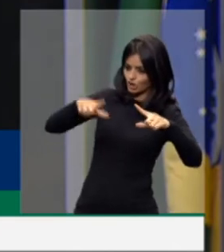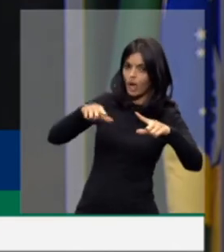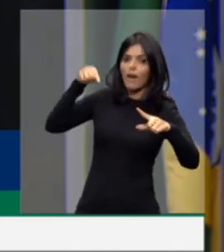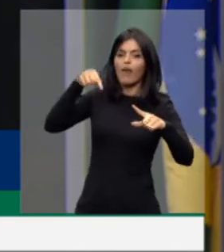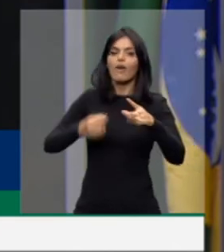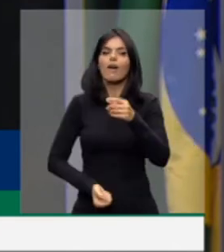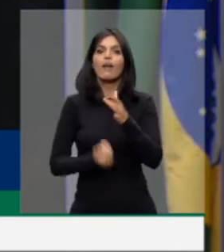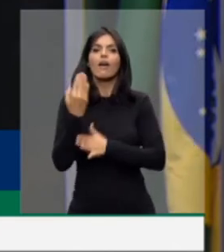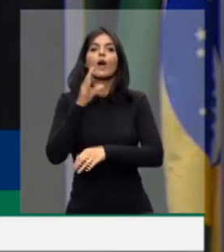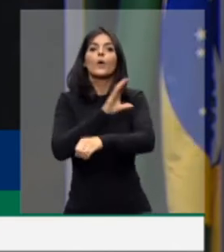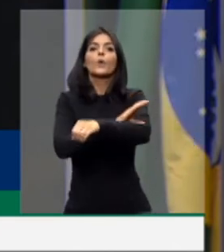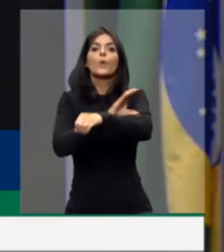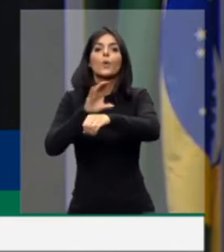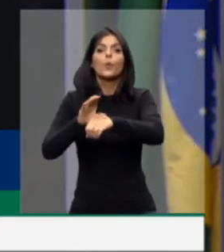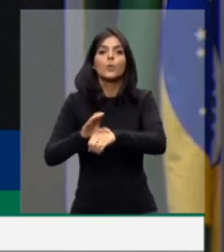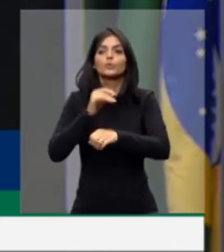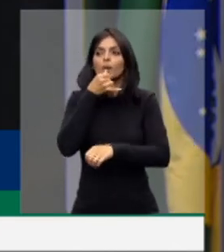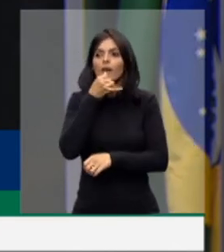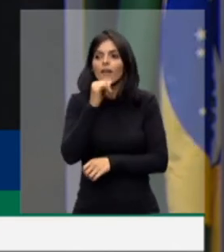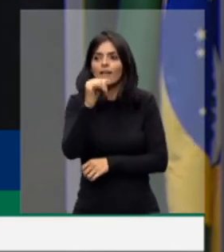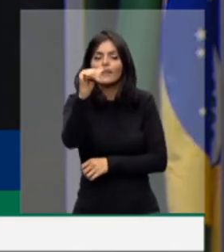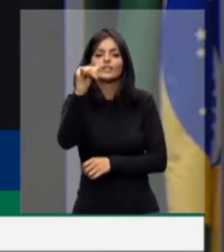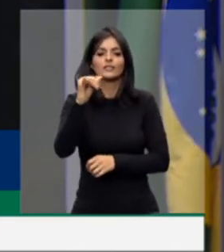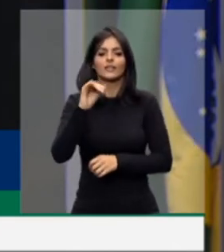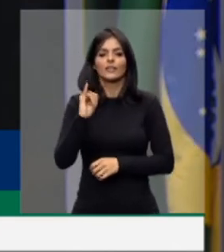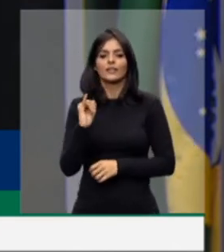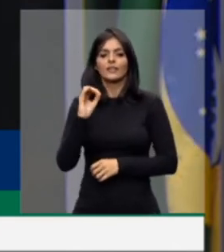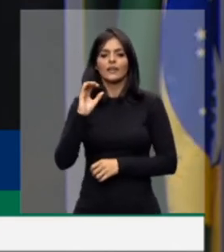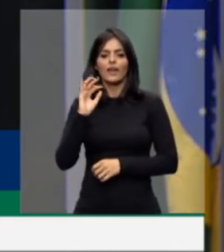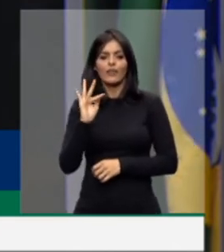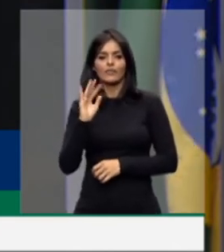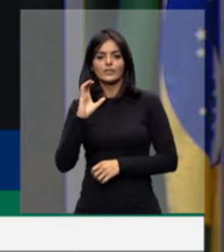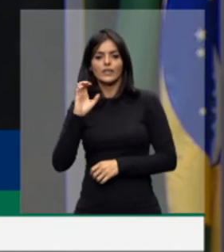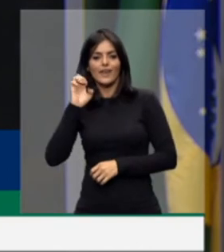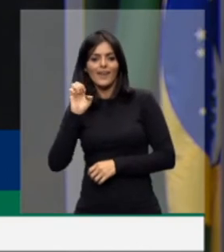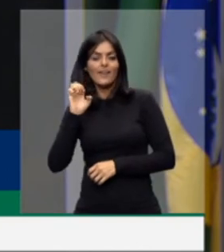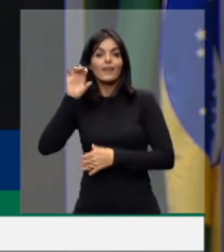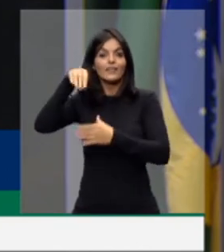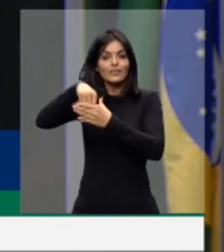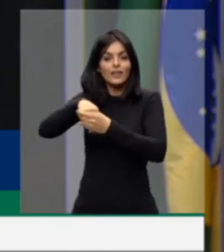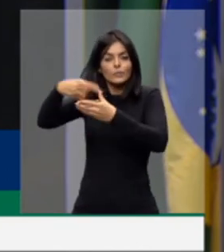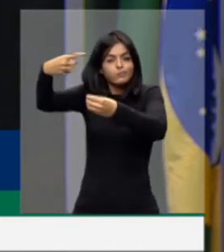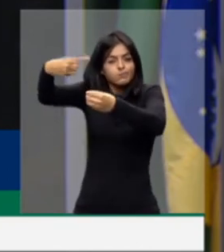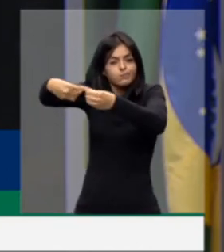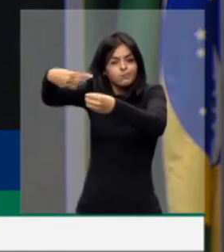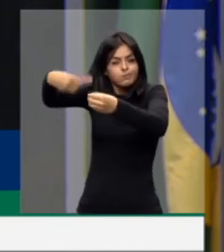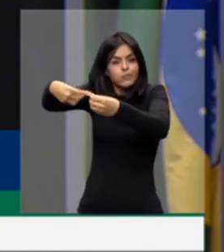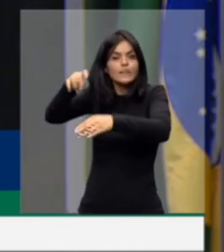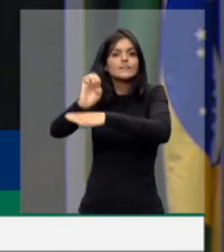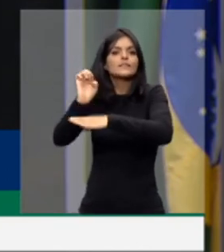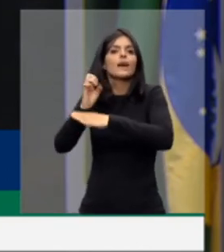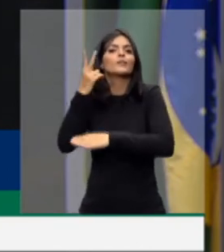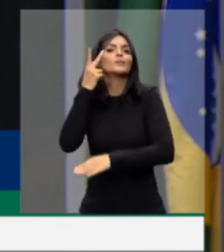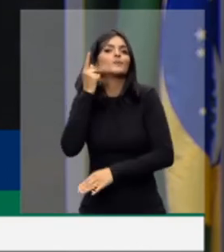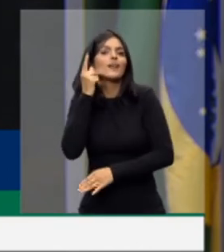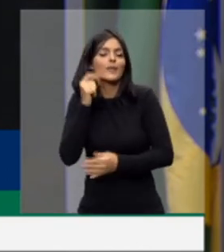ENERGIA FOTOVOLTAICA, DA ENERGIA SOLAR NO CEARÁFOI IMPLEMENTADO NO CURSO DE